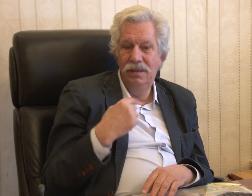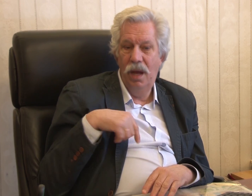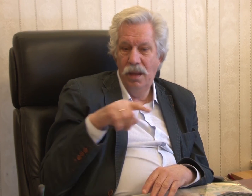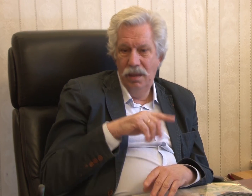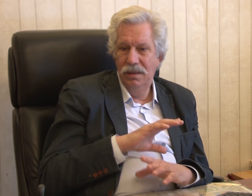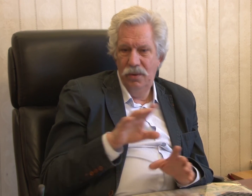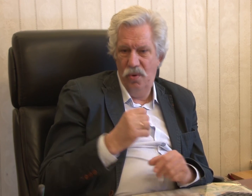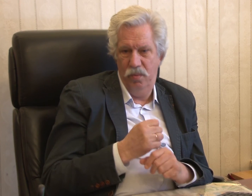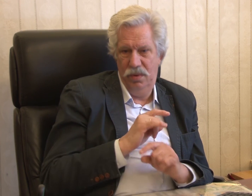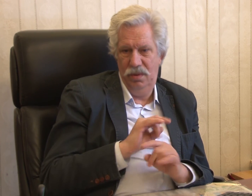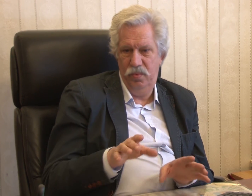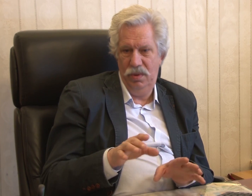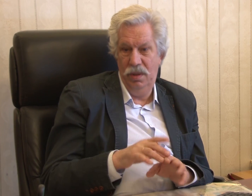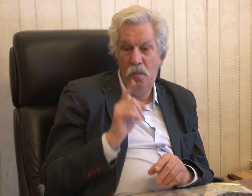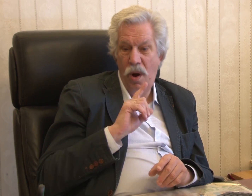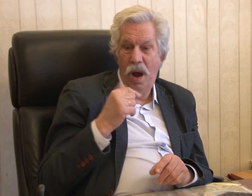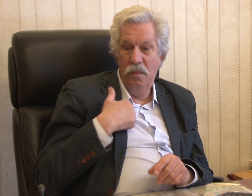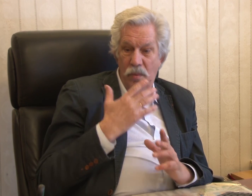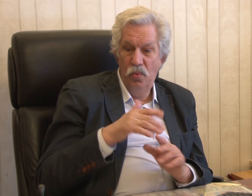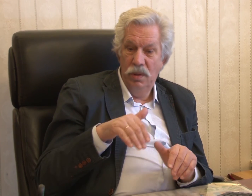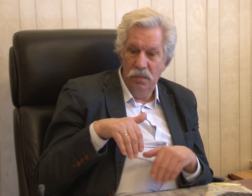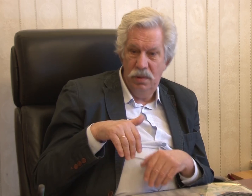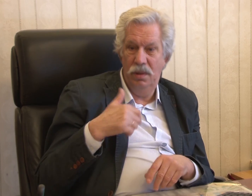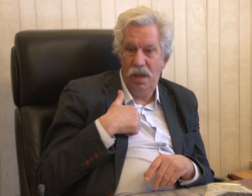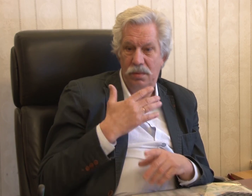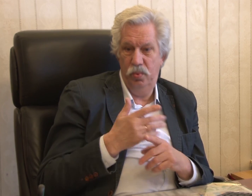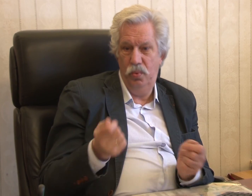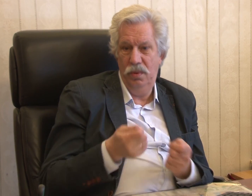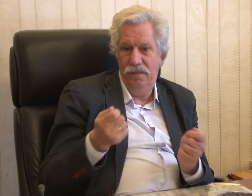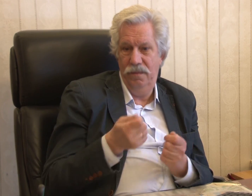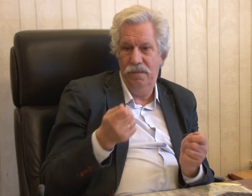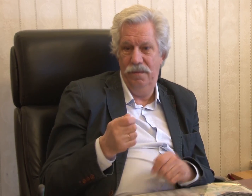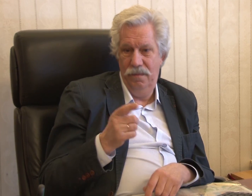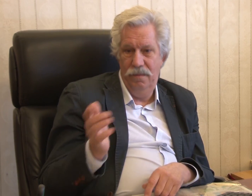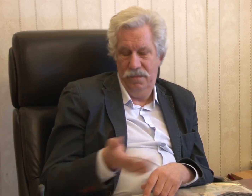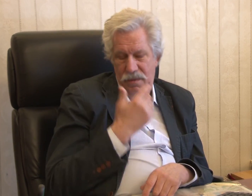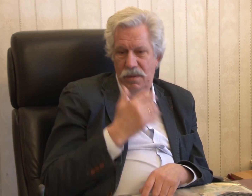За нас никто работать не будет, пока мы молчим - на нас ездить будут!